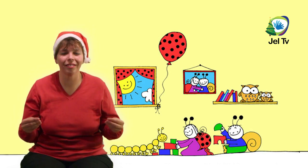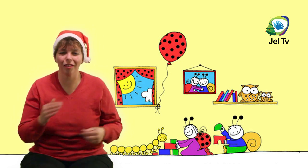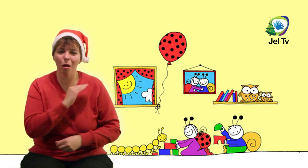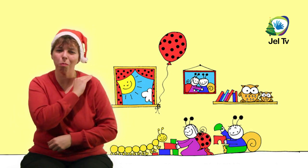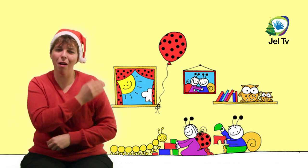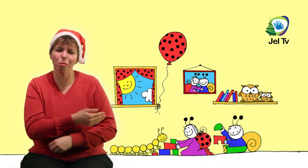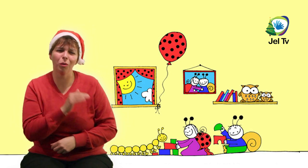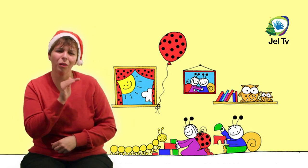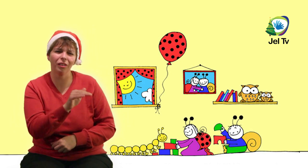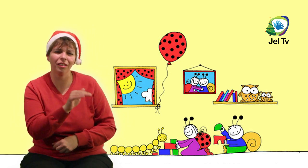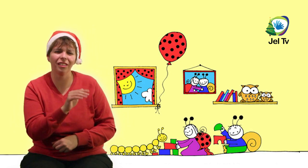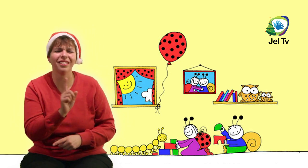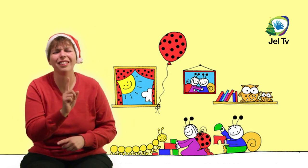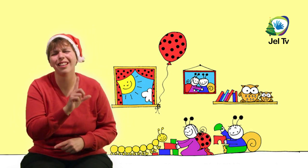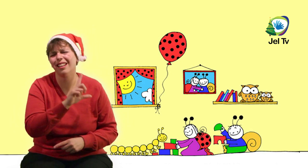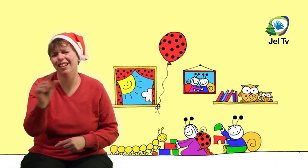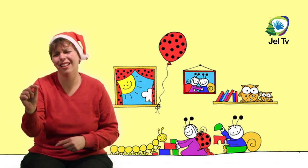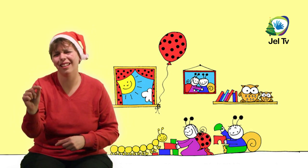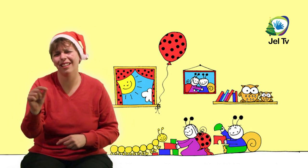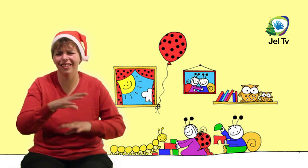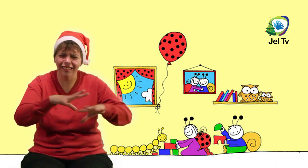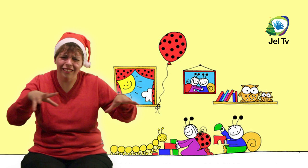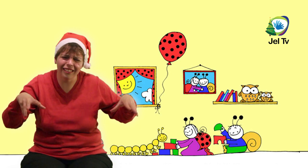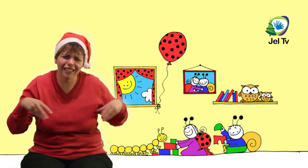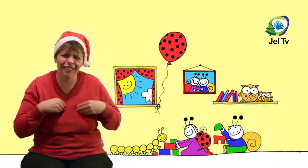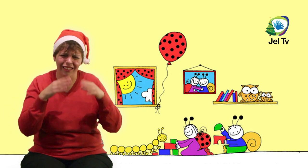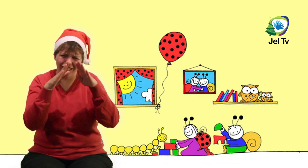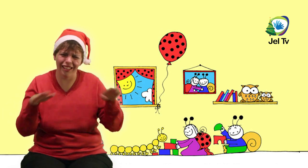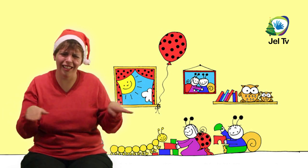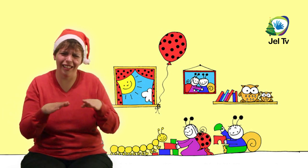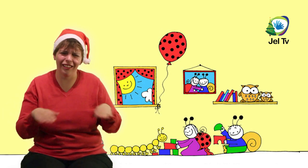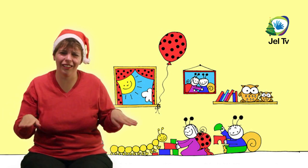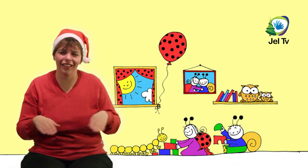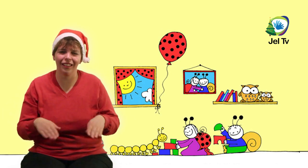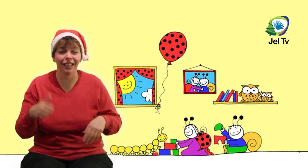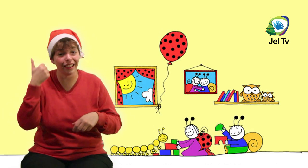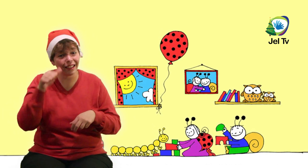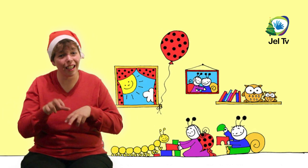Babóca marasztalta: - Ne menj még el, kedves százlábú! Tölts nálunk a karácsonyt!